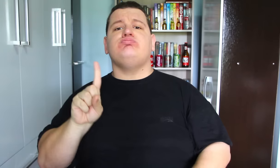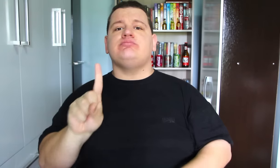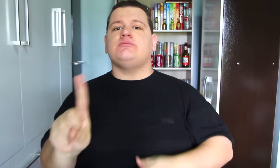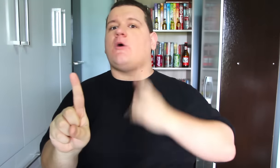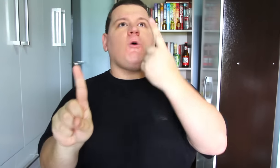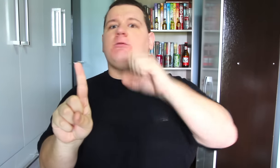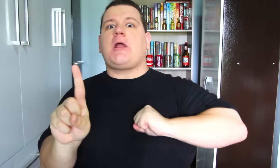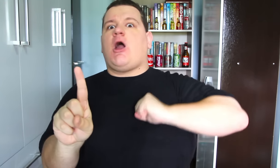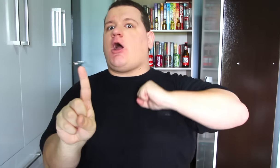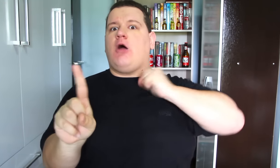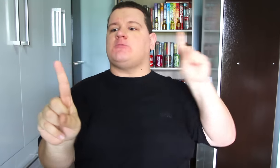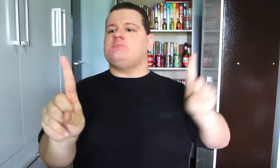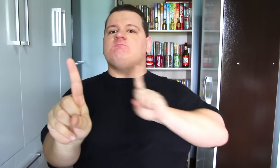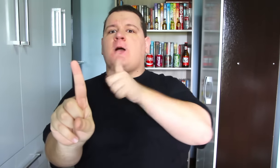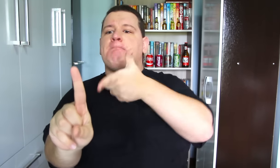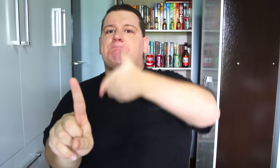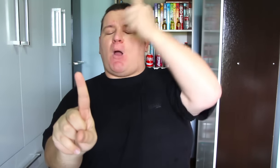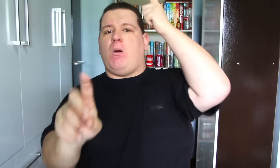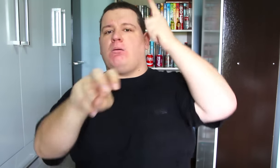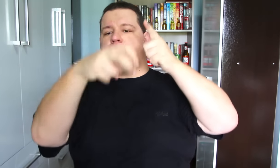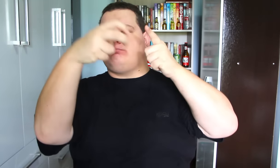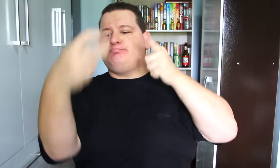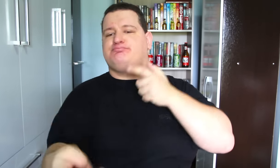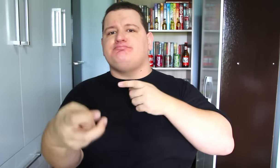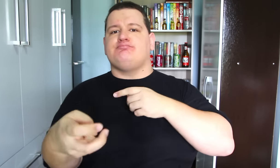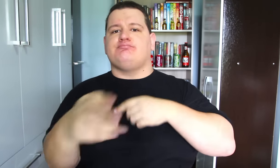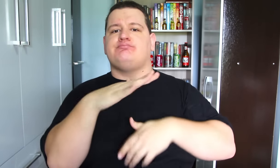e foi assassinado.